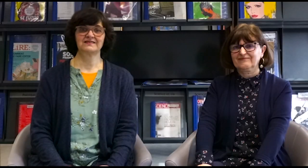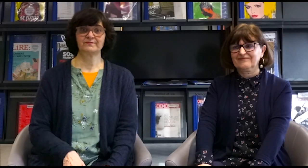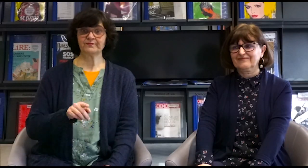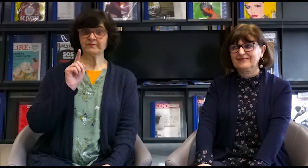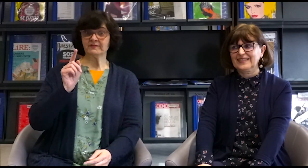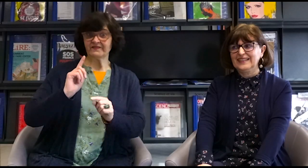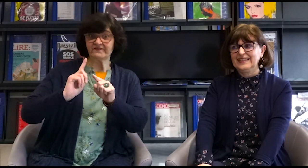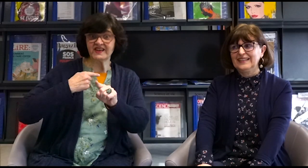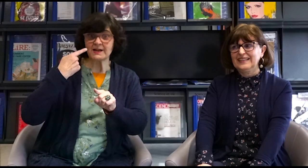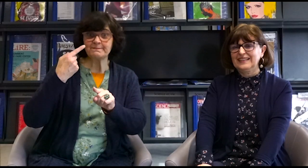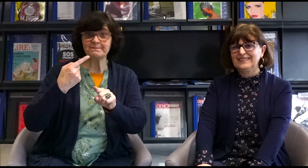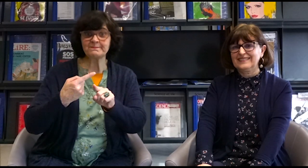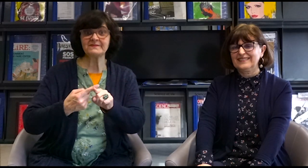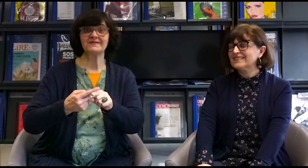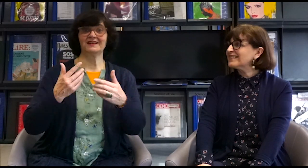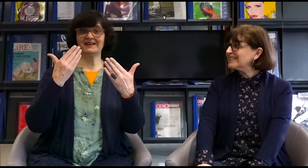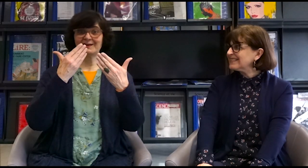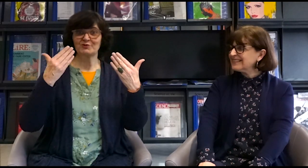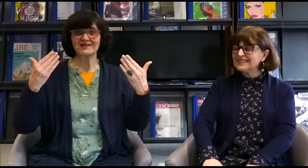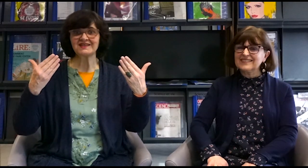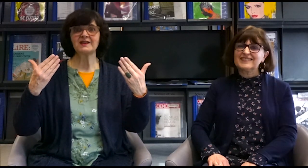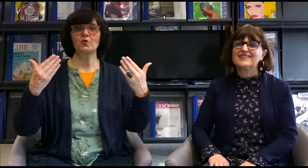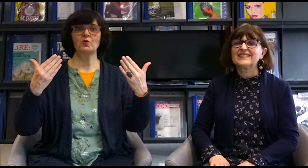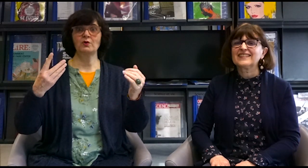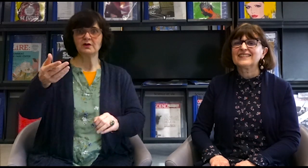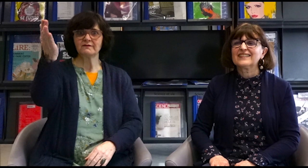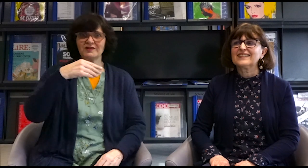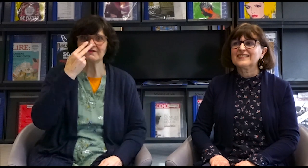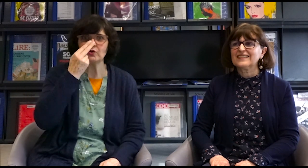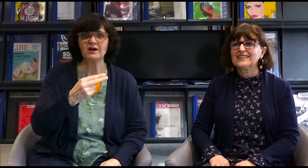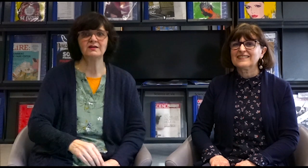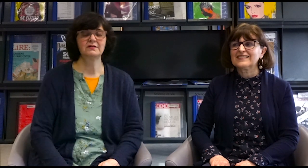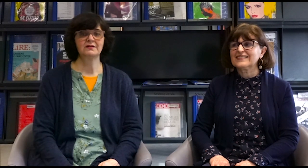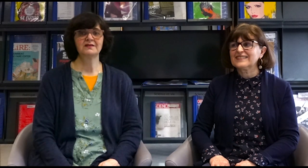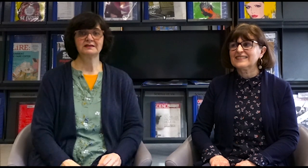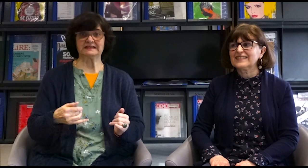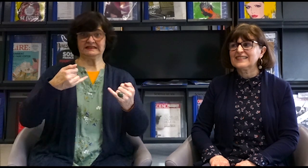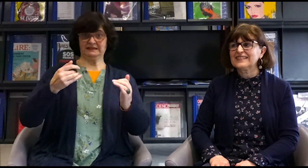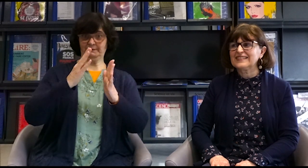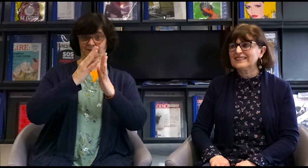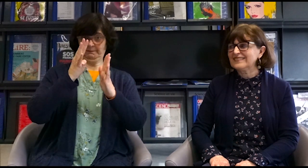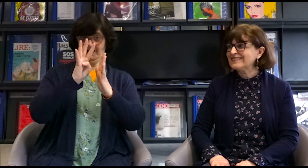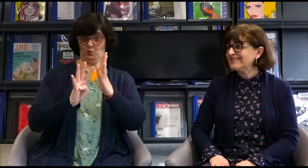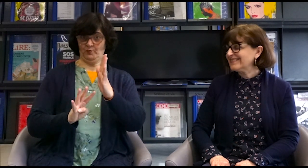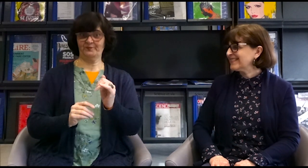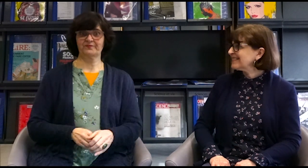Venez voir le film et l'exposition à la bibliothèque André Malraux.